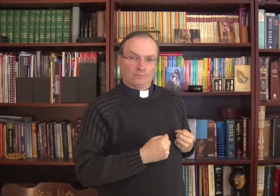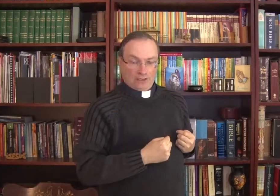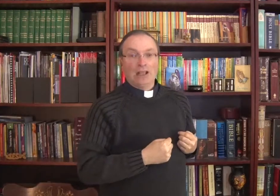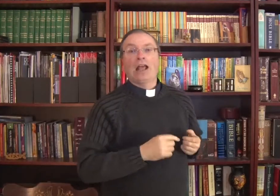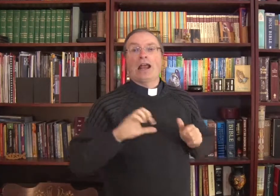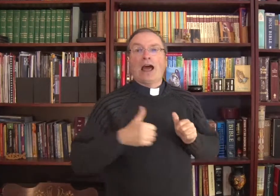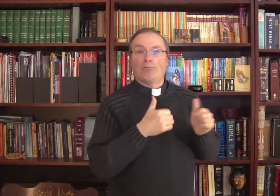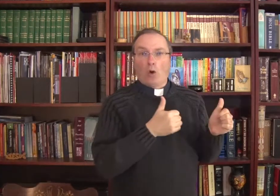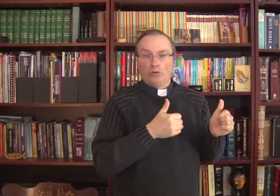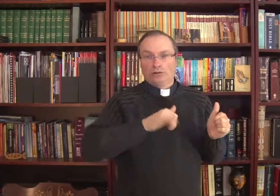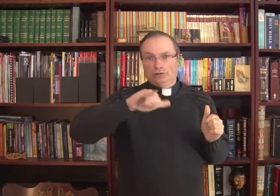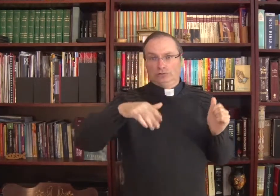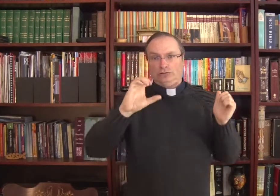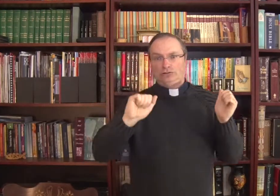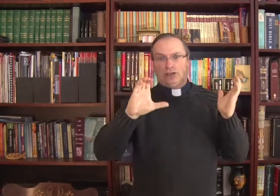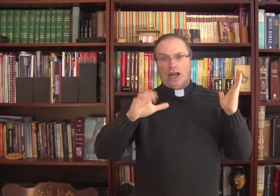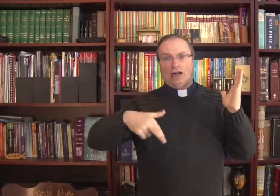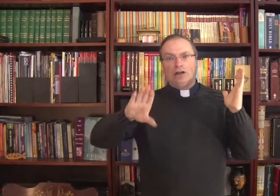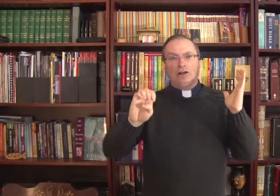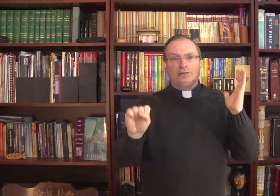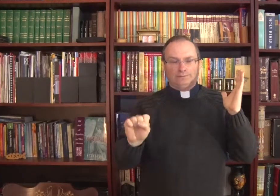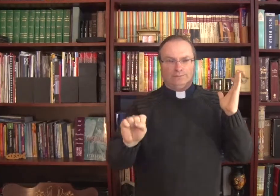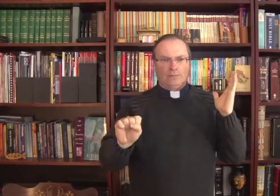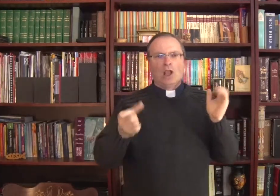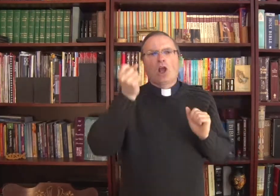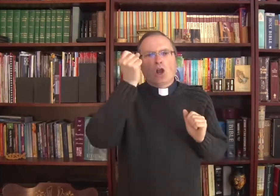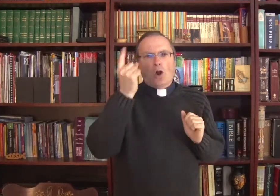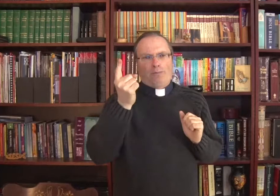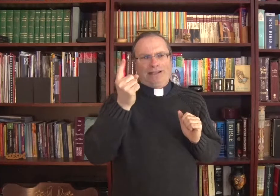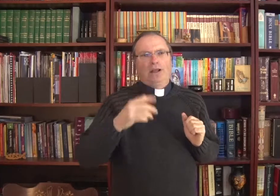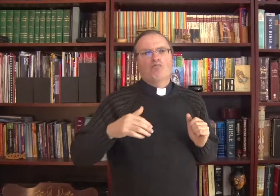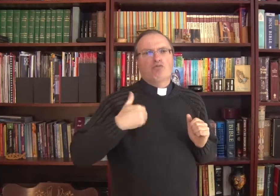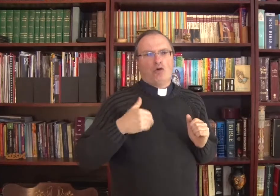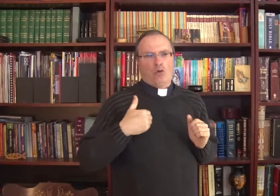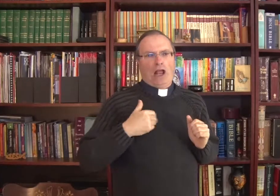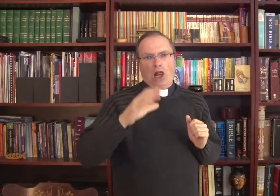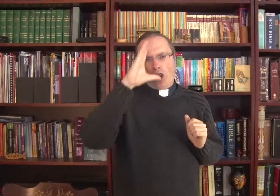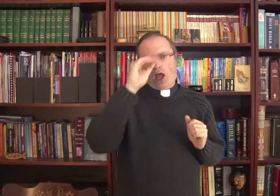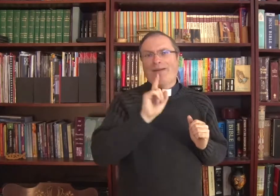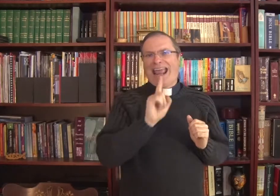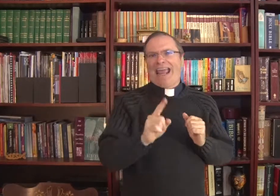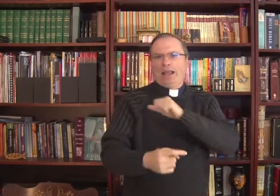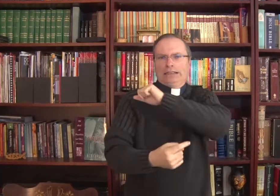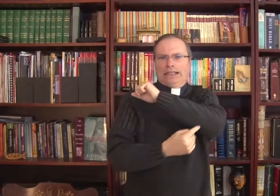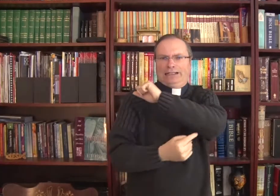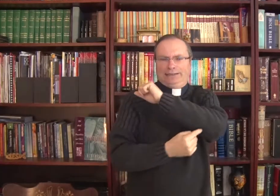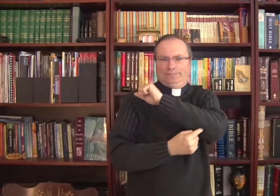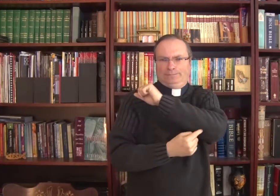L’apôtre Jacques comprenait pourquoi l’homme est tenté.